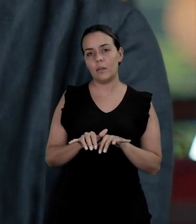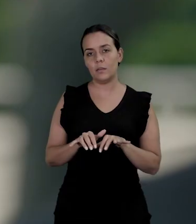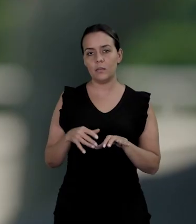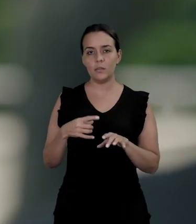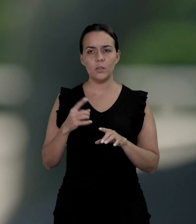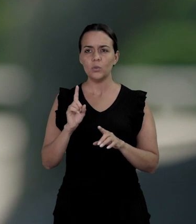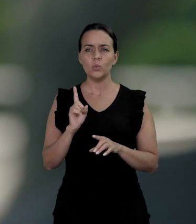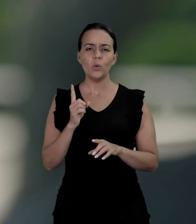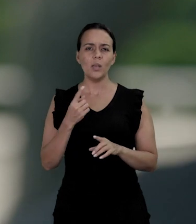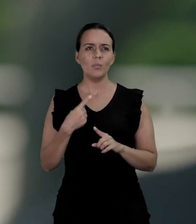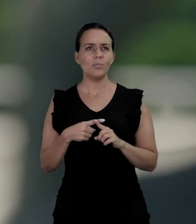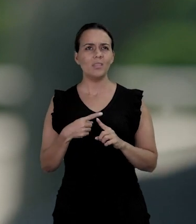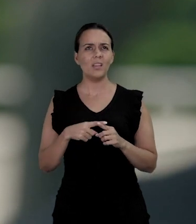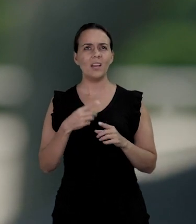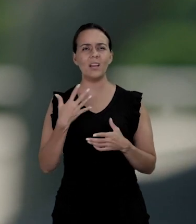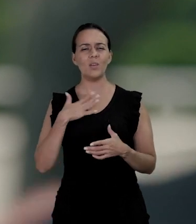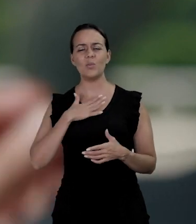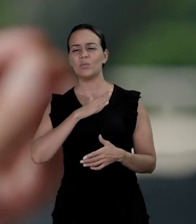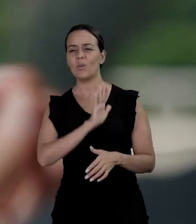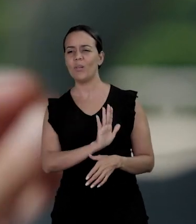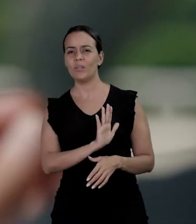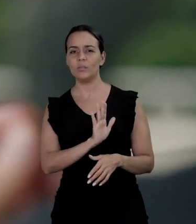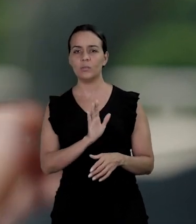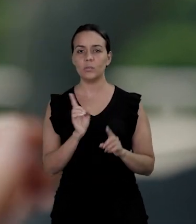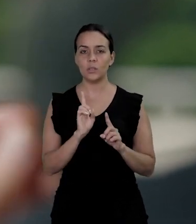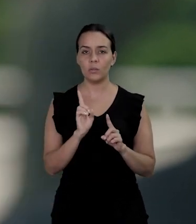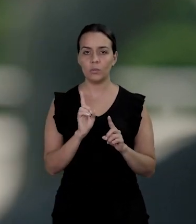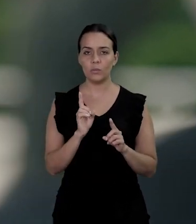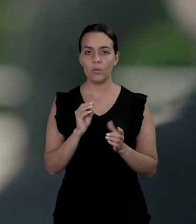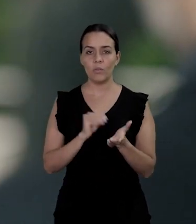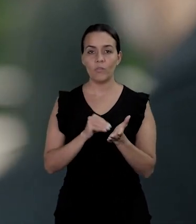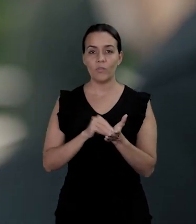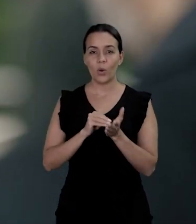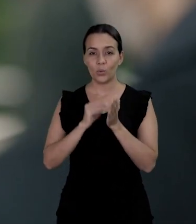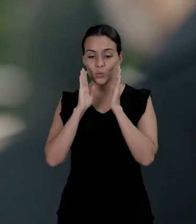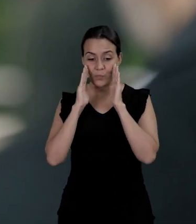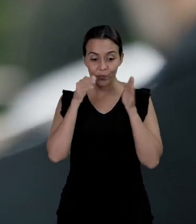não foi nem por desinteresse, foi por dificuldade de foco,